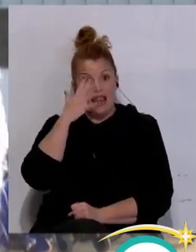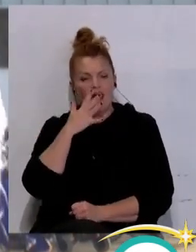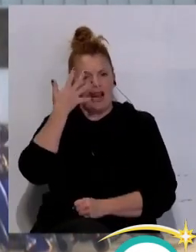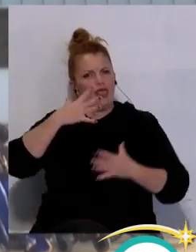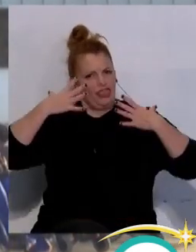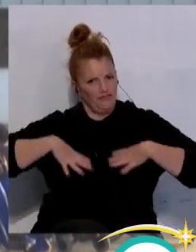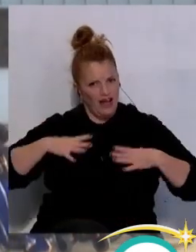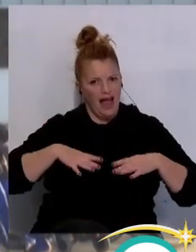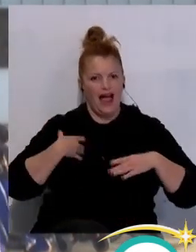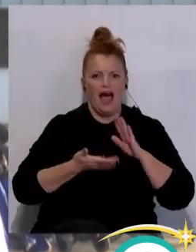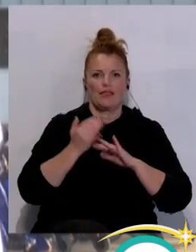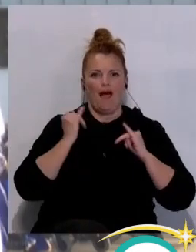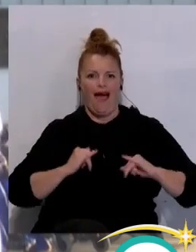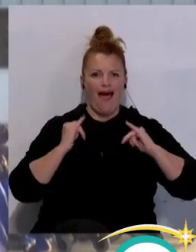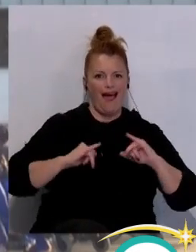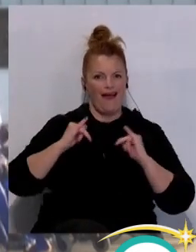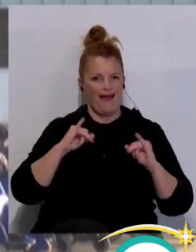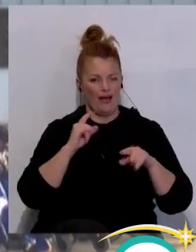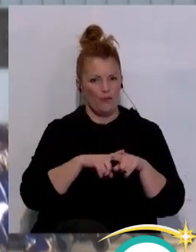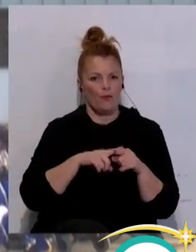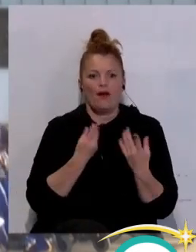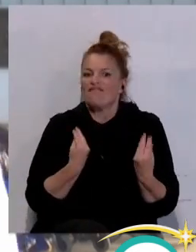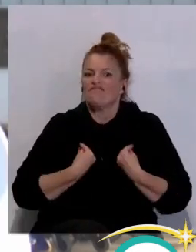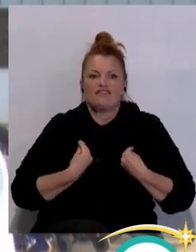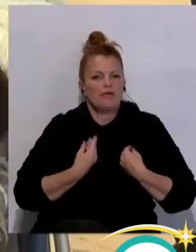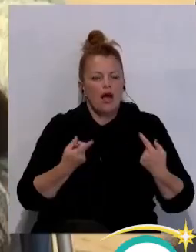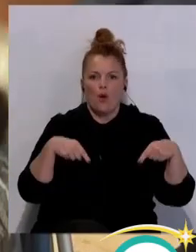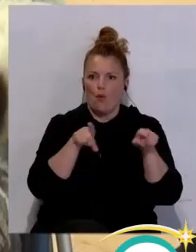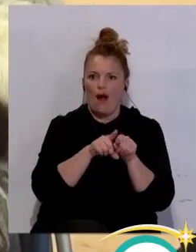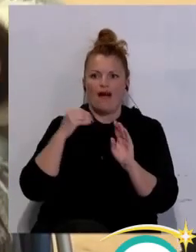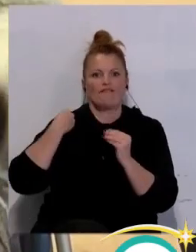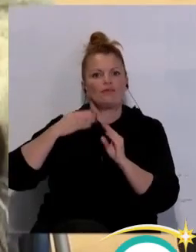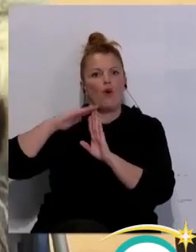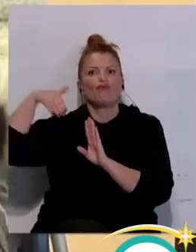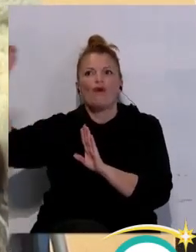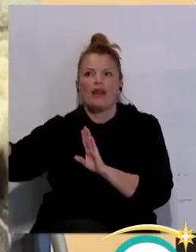un pasacalle que ellos vivan como vivimos los que estamos fuera este tipo de actividades